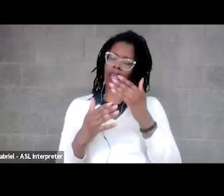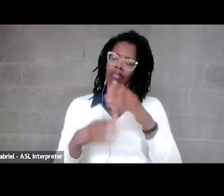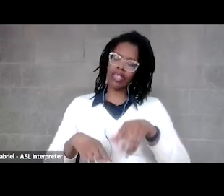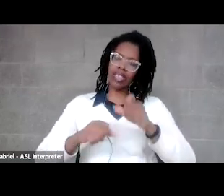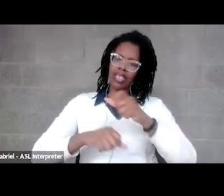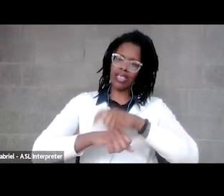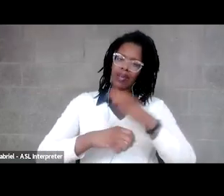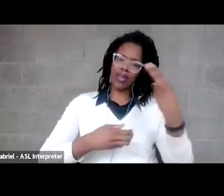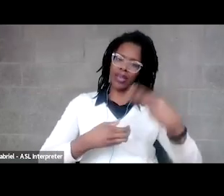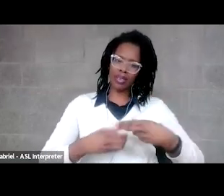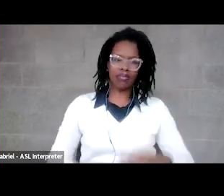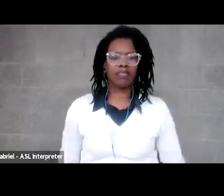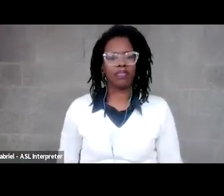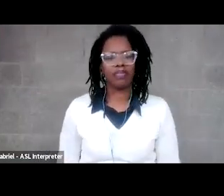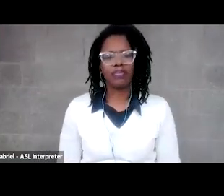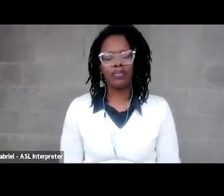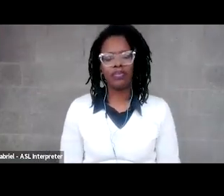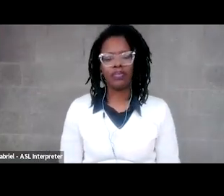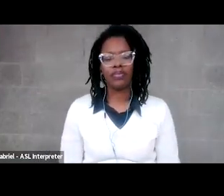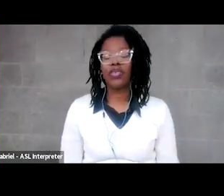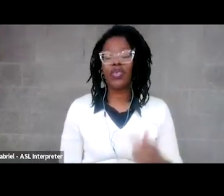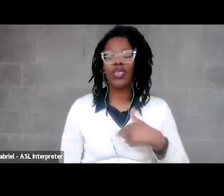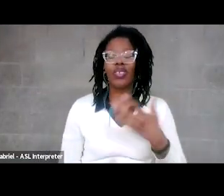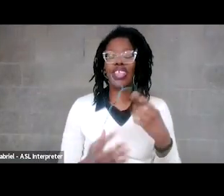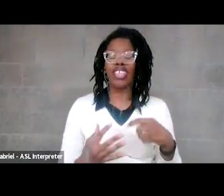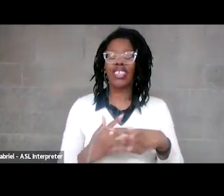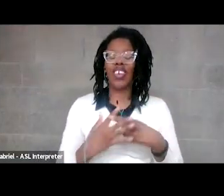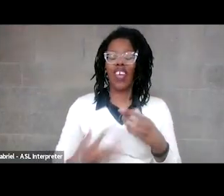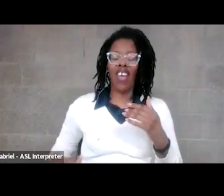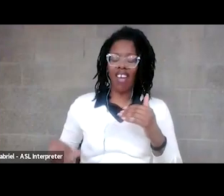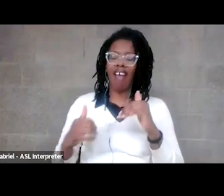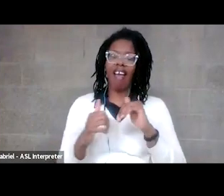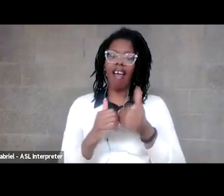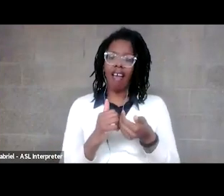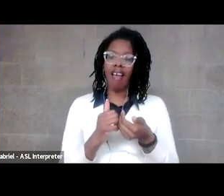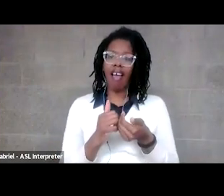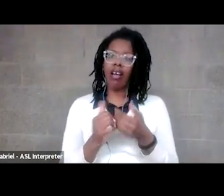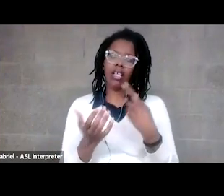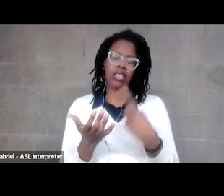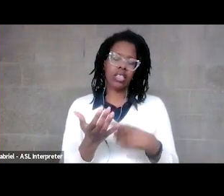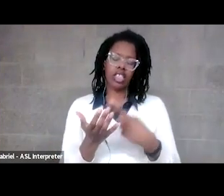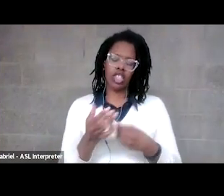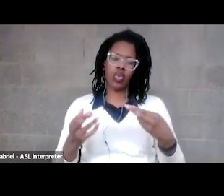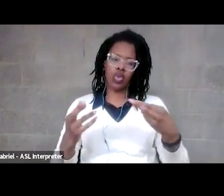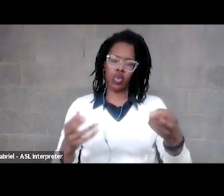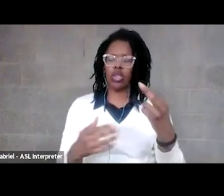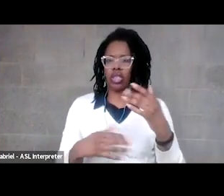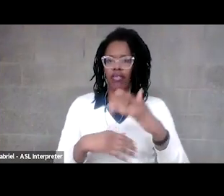Entonces, queríamos empezar hablando un poco sobre los recursos y la orientación que tenemos disponibles desde el TA Center